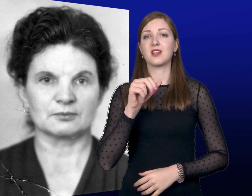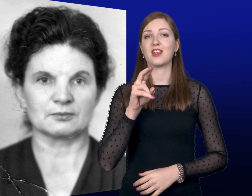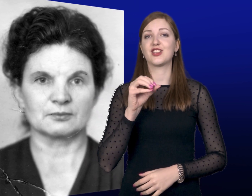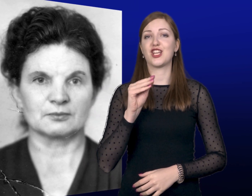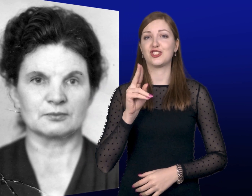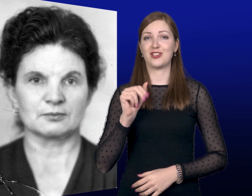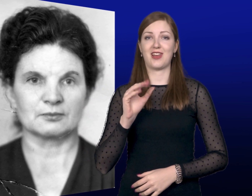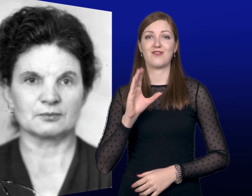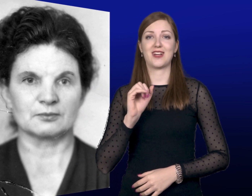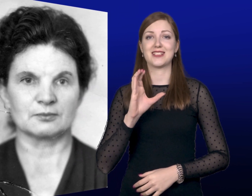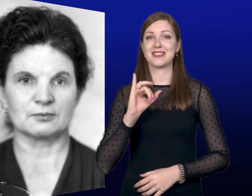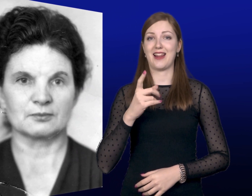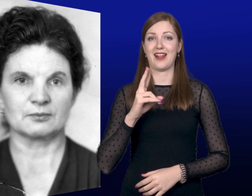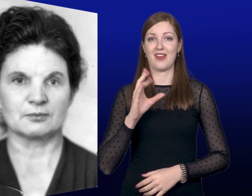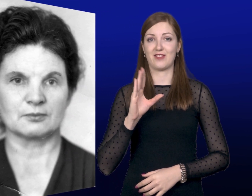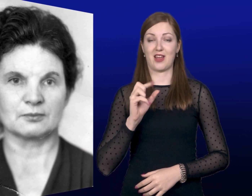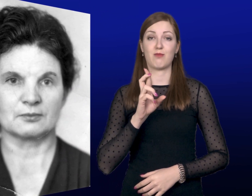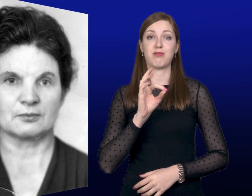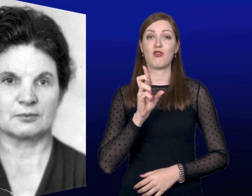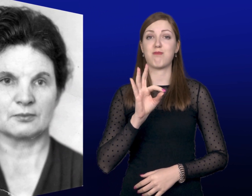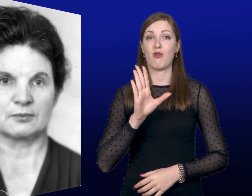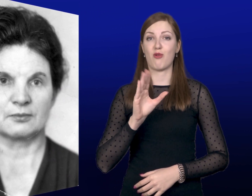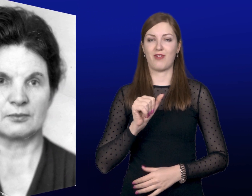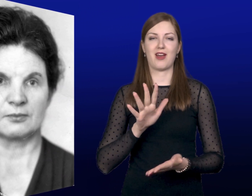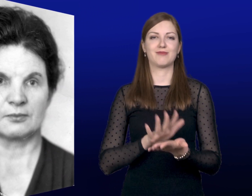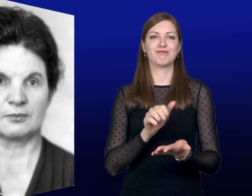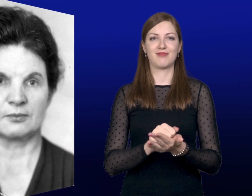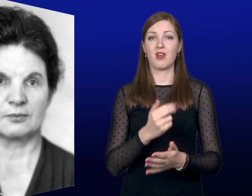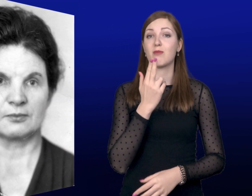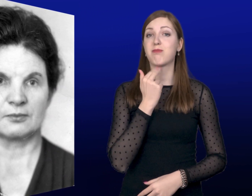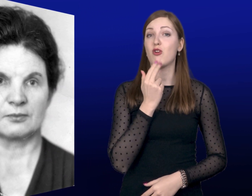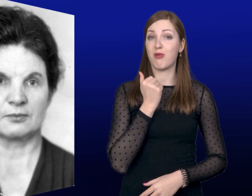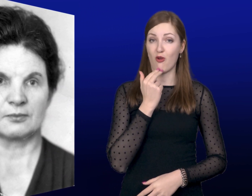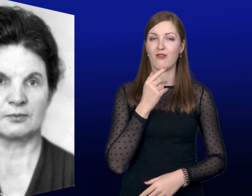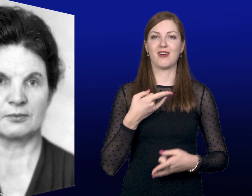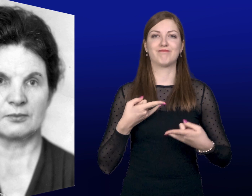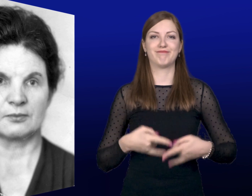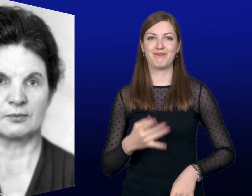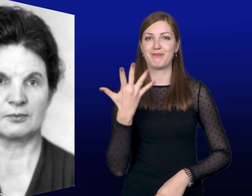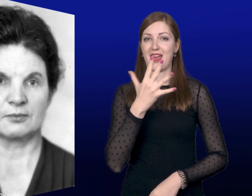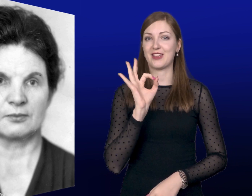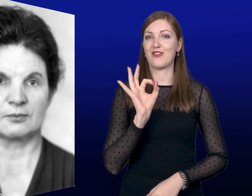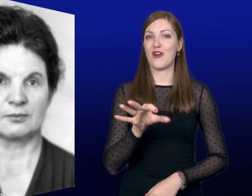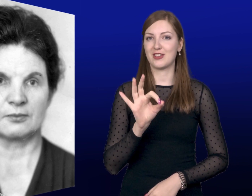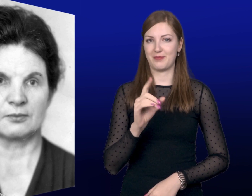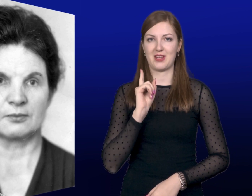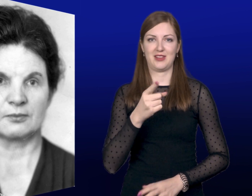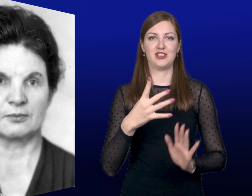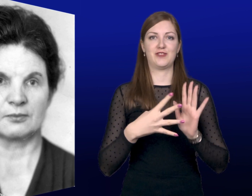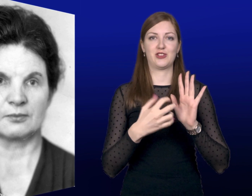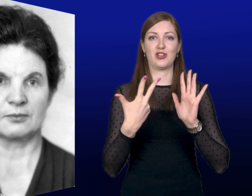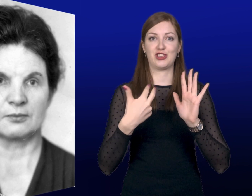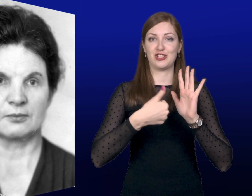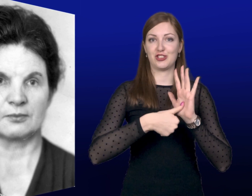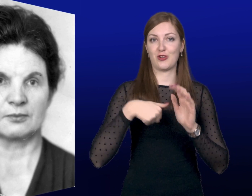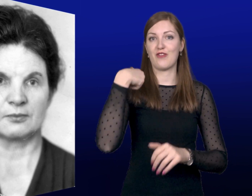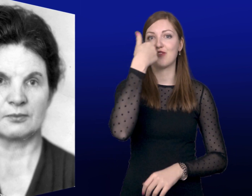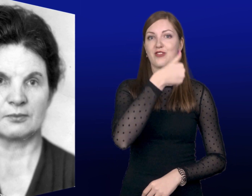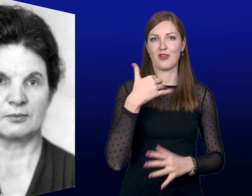Надежда Васильевна Бобова родилась 5 октября 1936 года